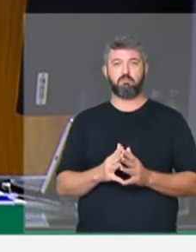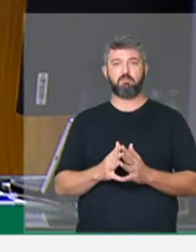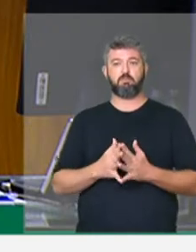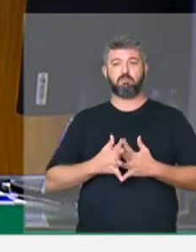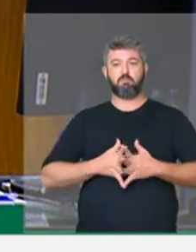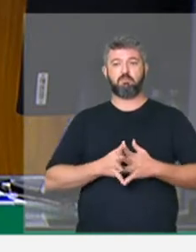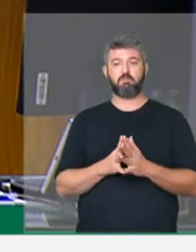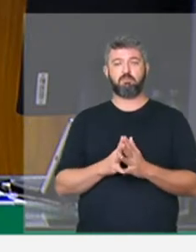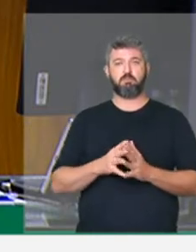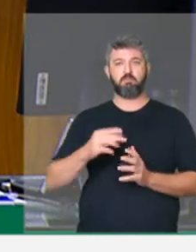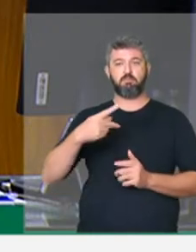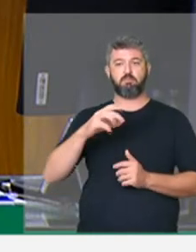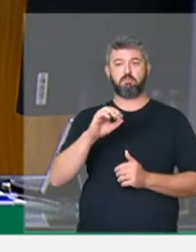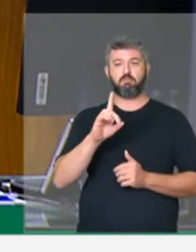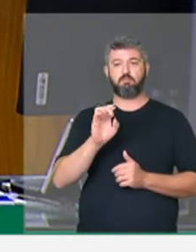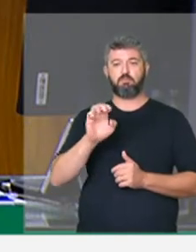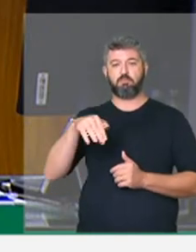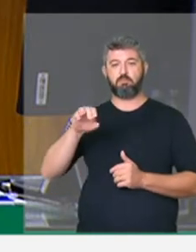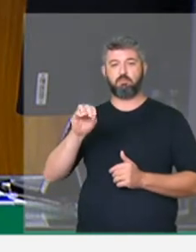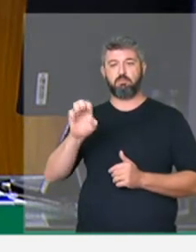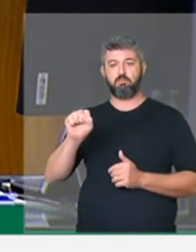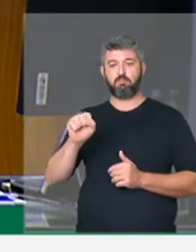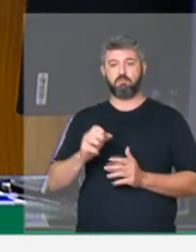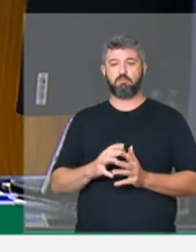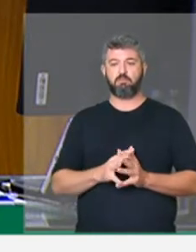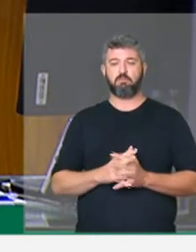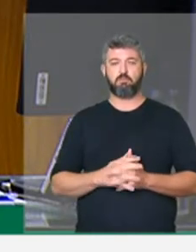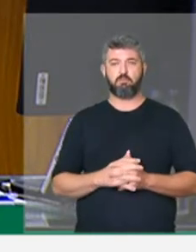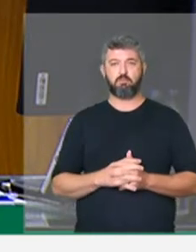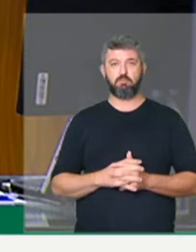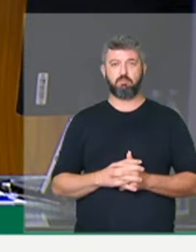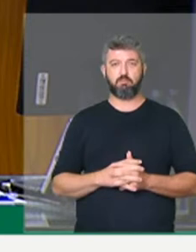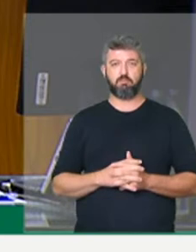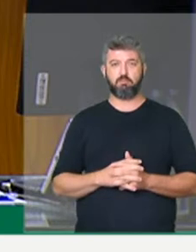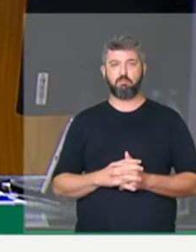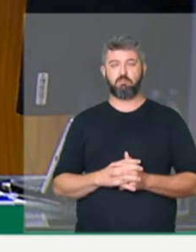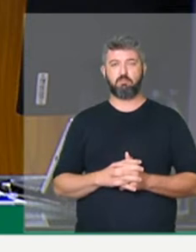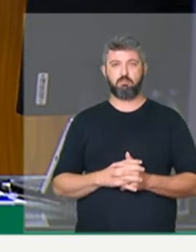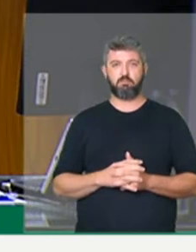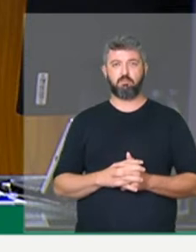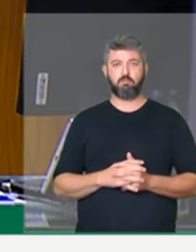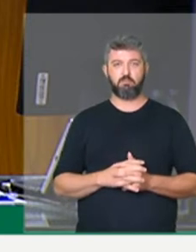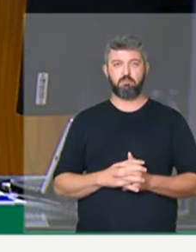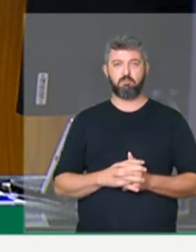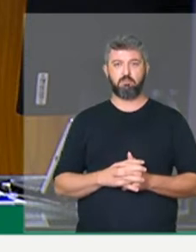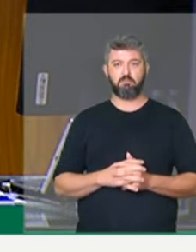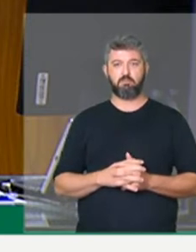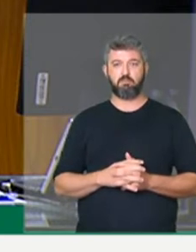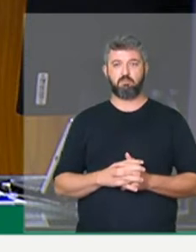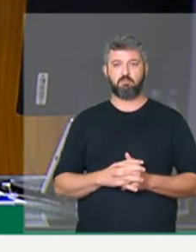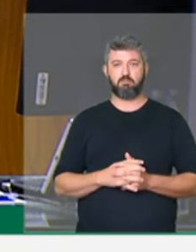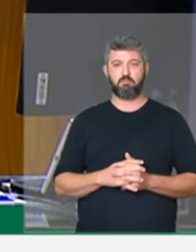PROGRESSISTAS? -- [PRESIDENTE]: DESCULPE, PSOL. -- [DEPUTADA]: DEPUTADO IVAN VALENTE, PRESIDENTE, PARA